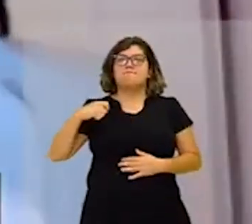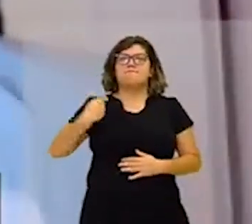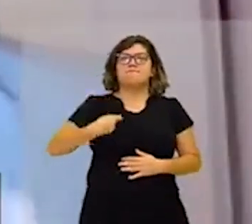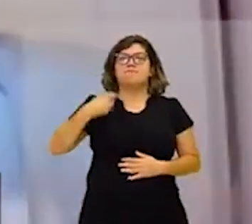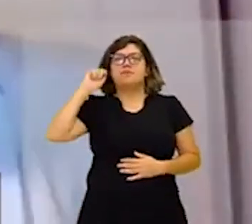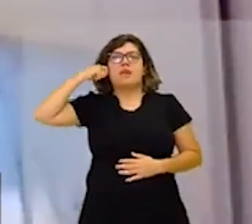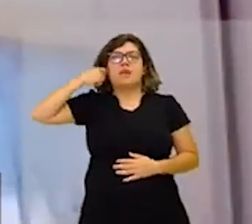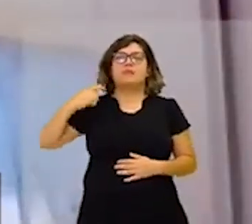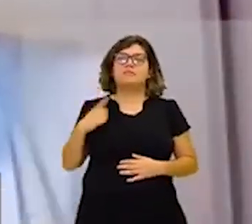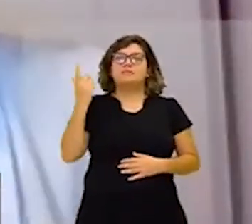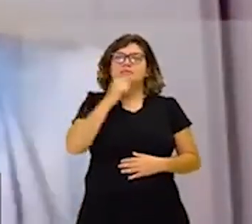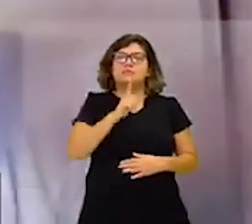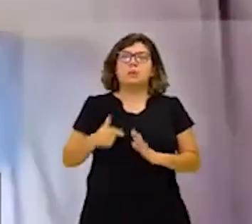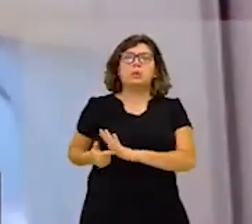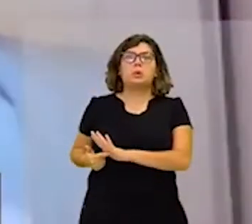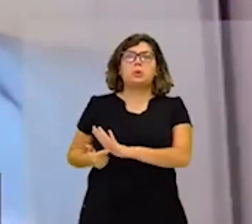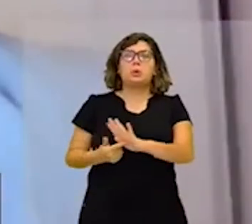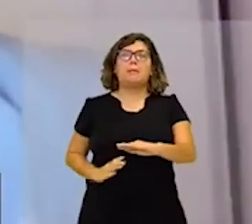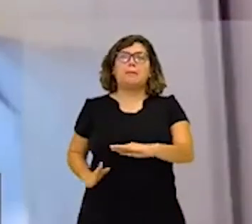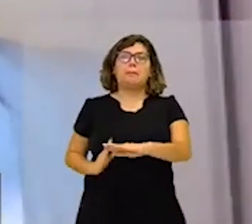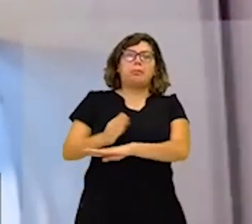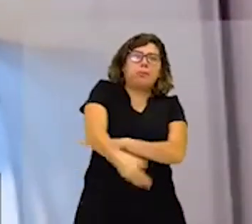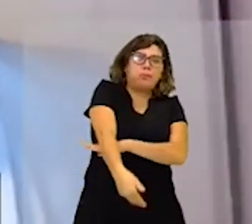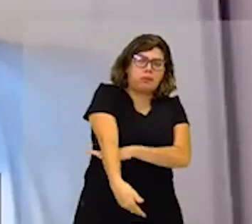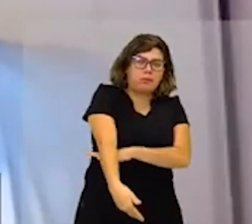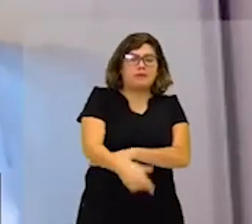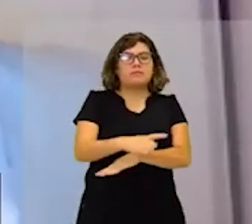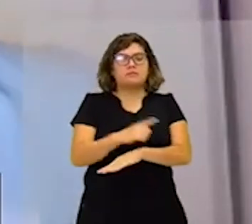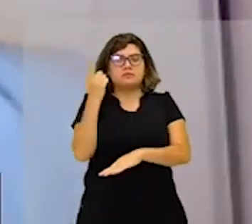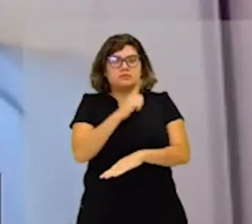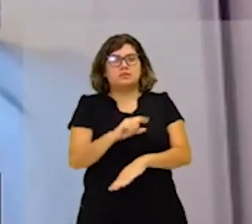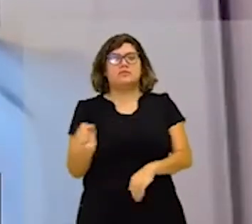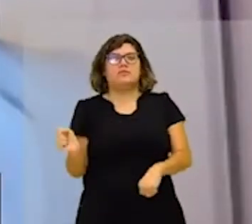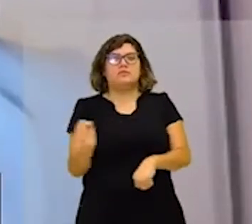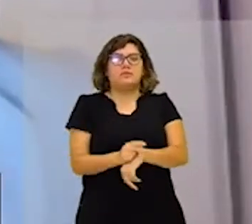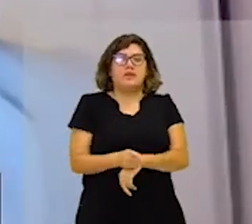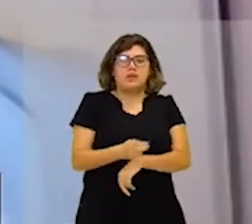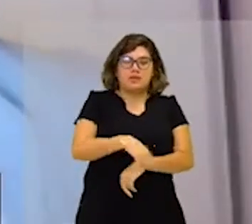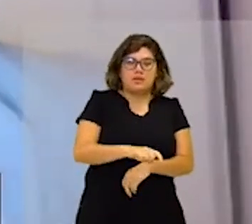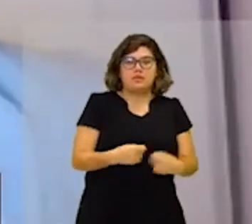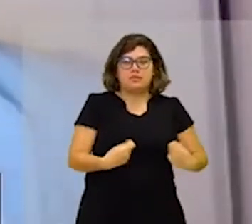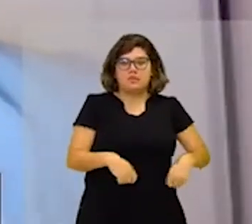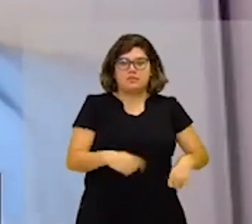verdade o acesso à reserva de vagas que são tão necessários para que elas possam falar